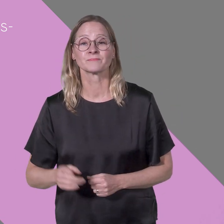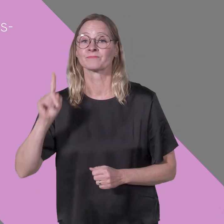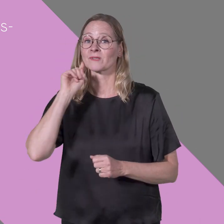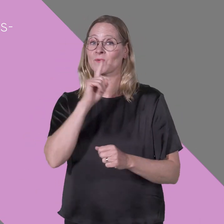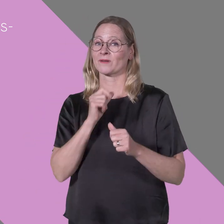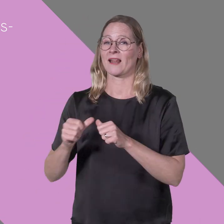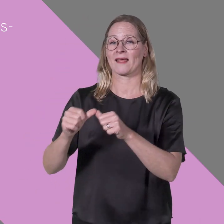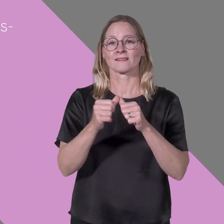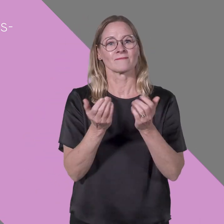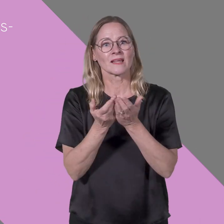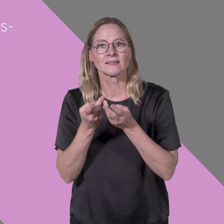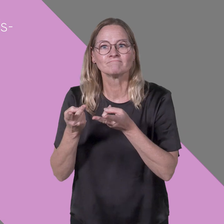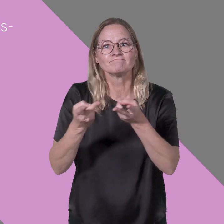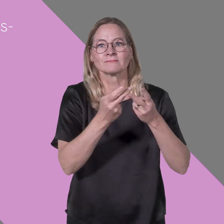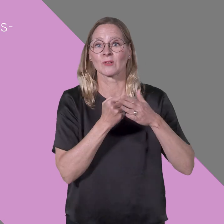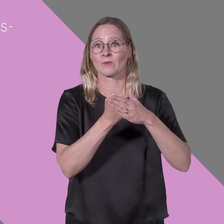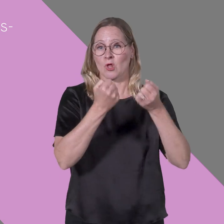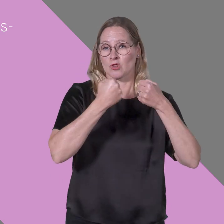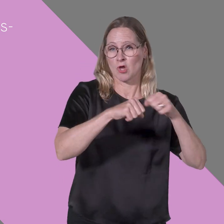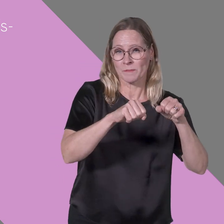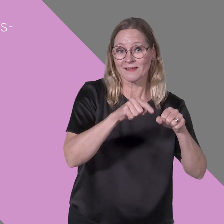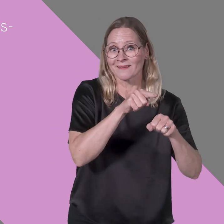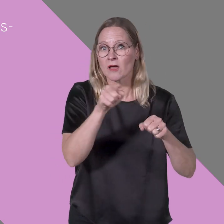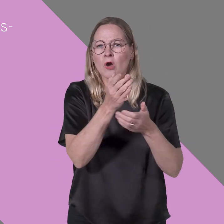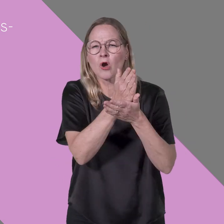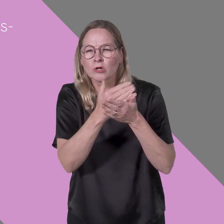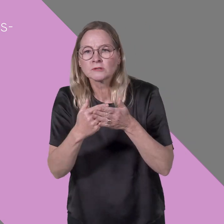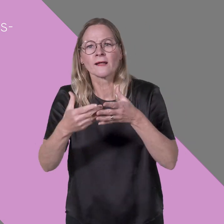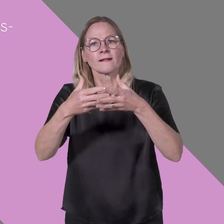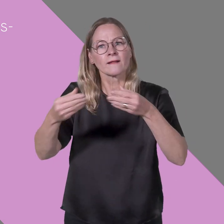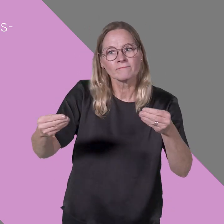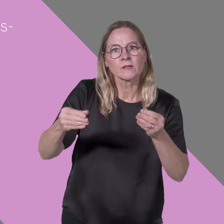Osalle Kuurojen Liiton vertaistukitoiminnan kevään -